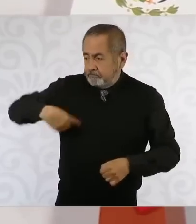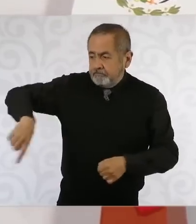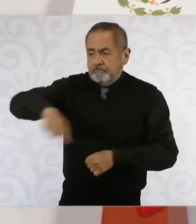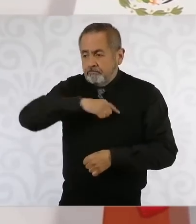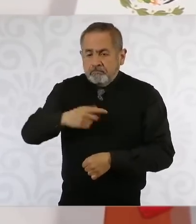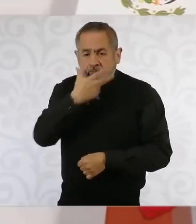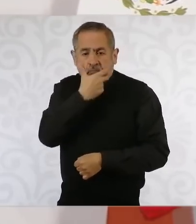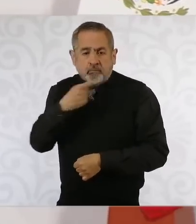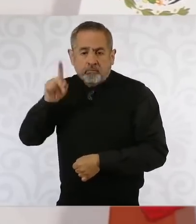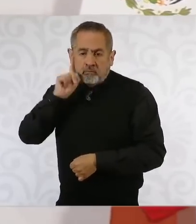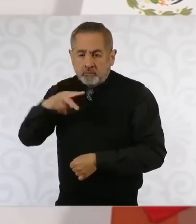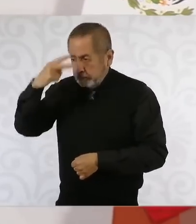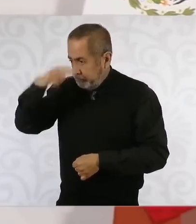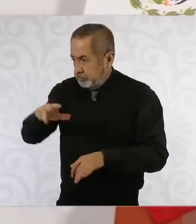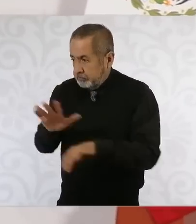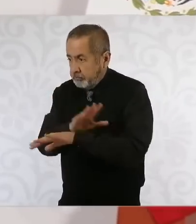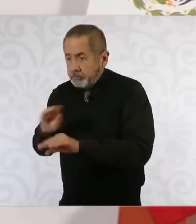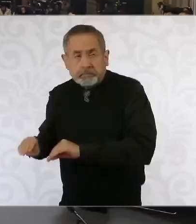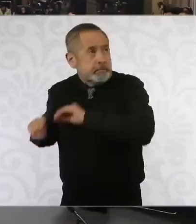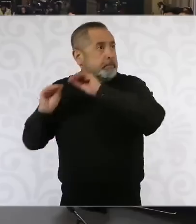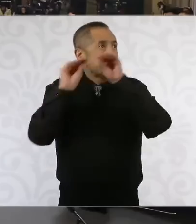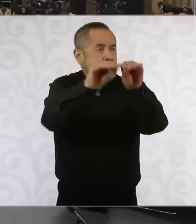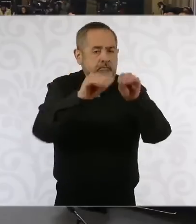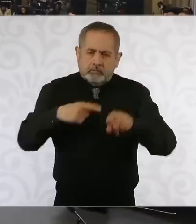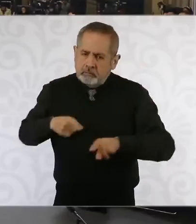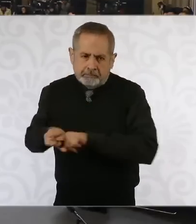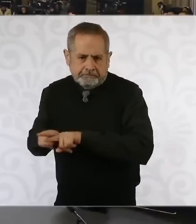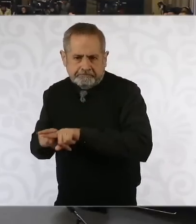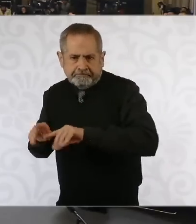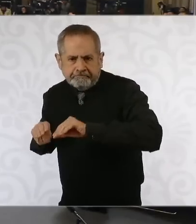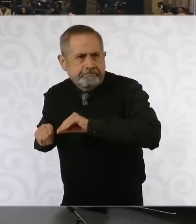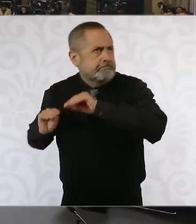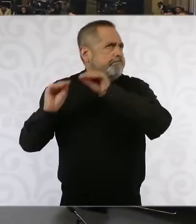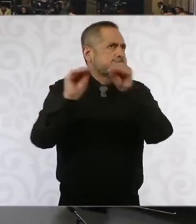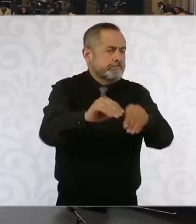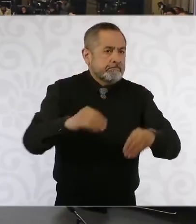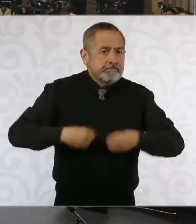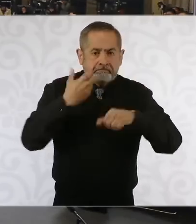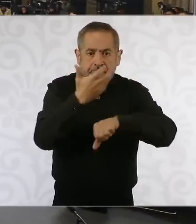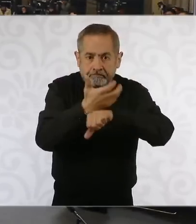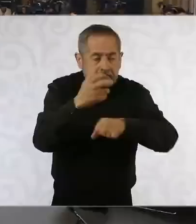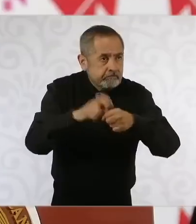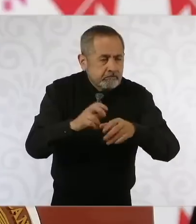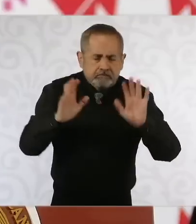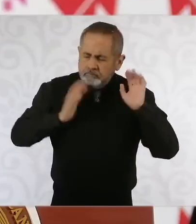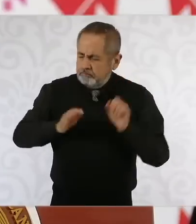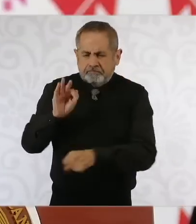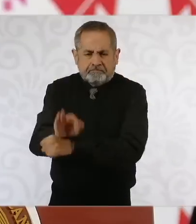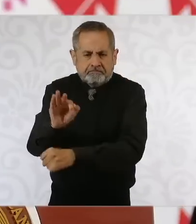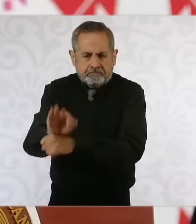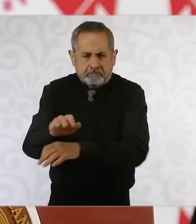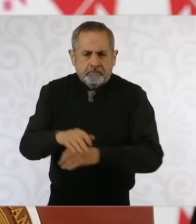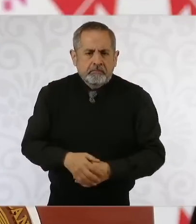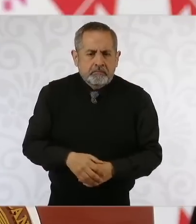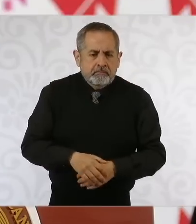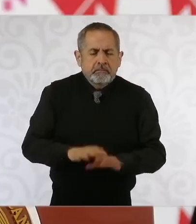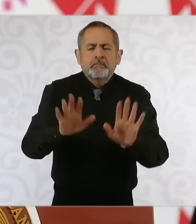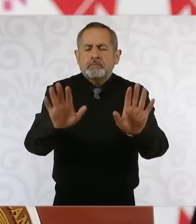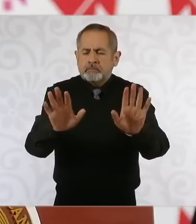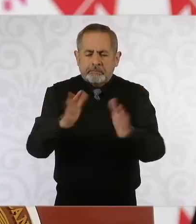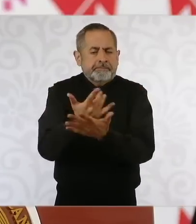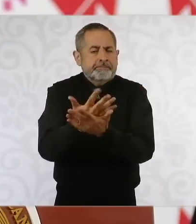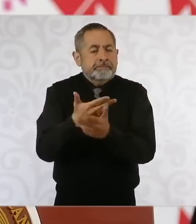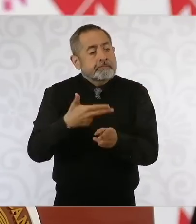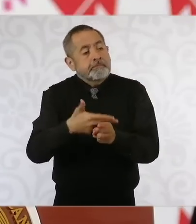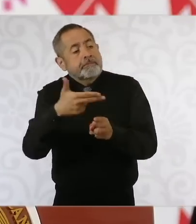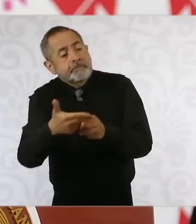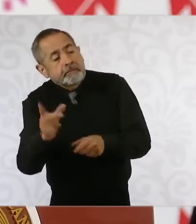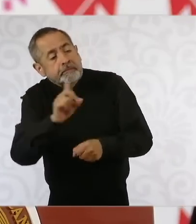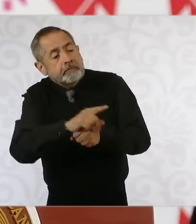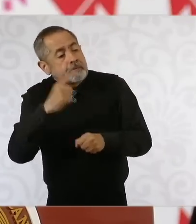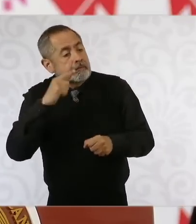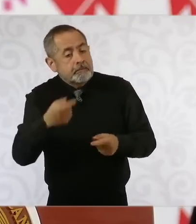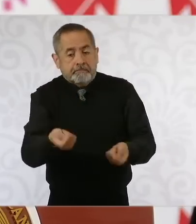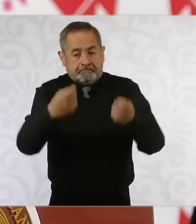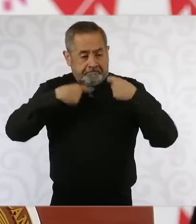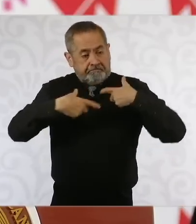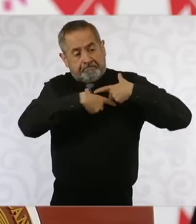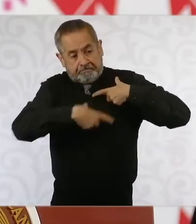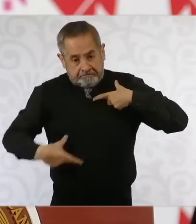Unidos esperar a que él entre al gobierno Y a partir de ahí pues ya se plantearán pues las